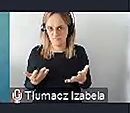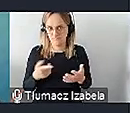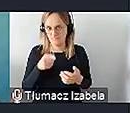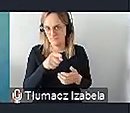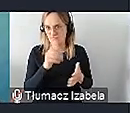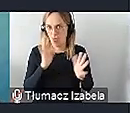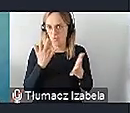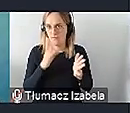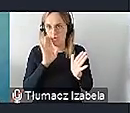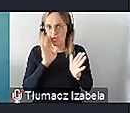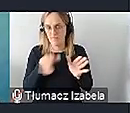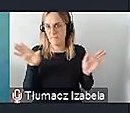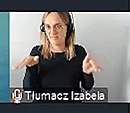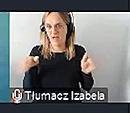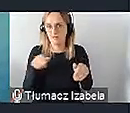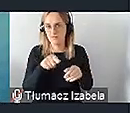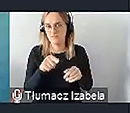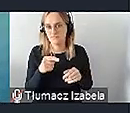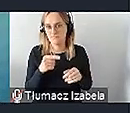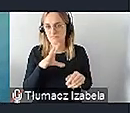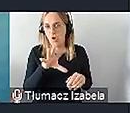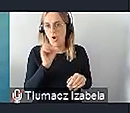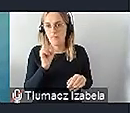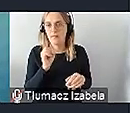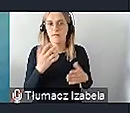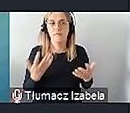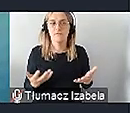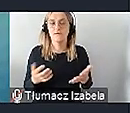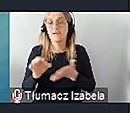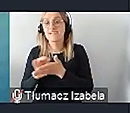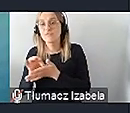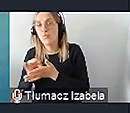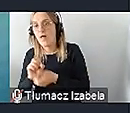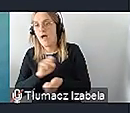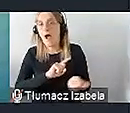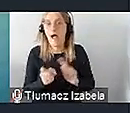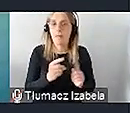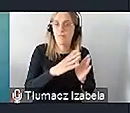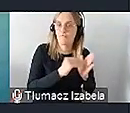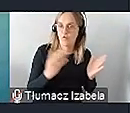tak jak ten ptaszek jest dużo chłodniejszy w odbiorze niż rysunek albo ta fotografia.